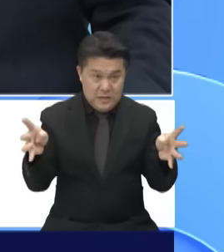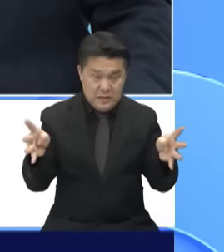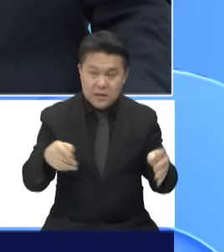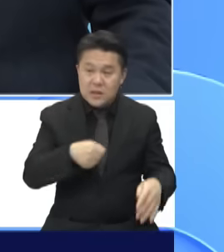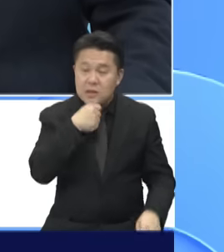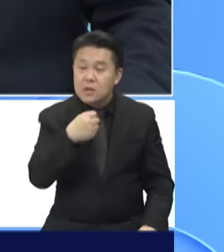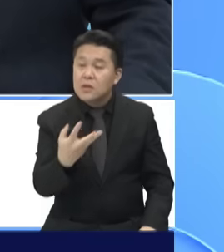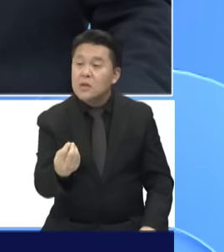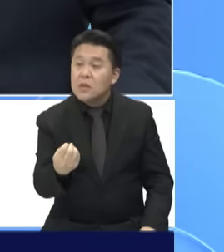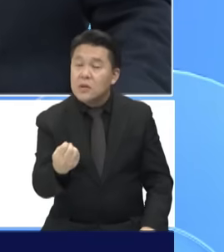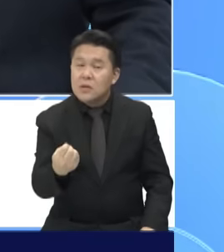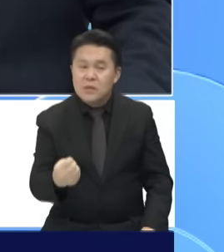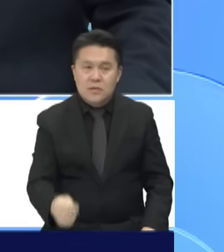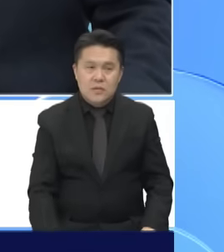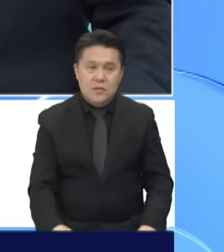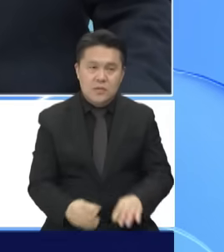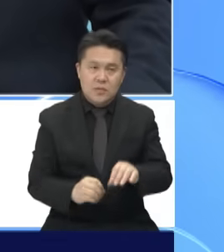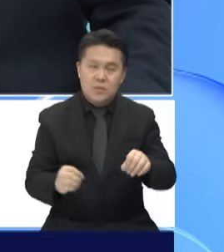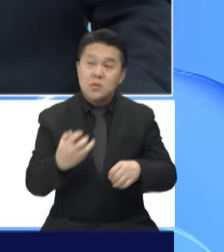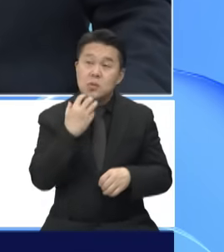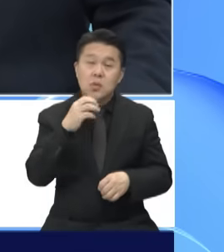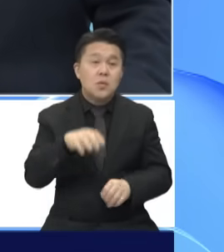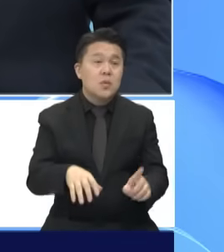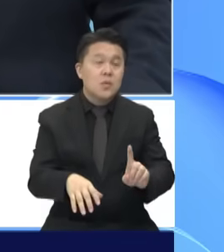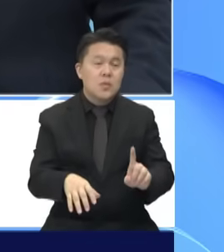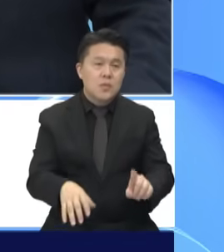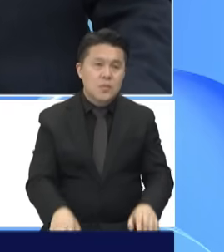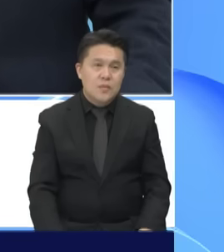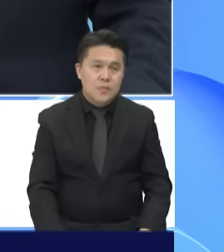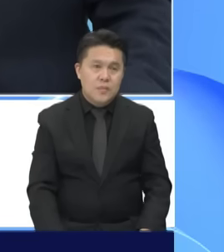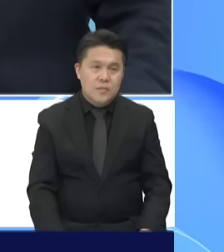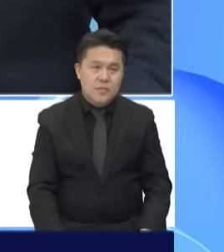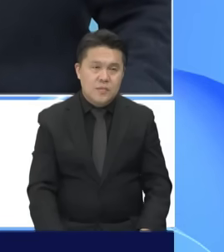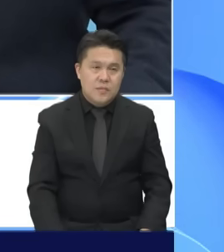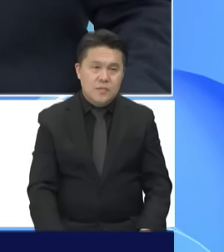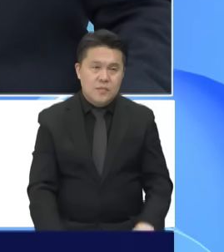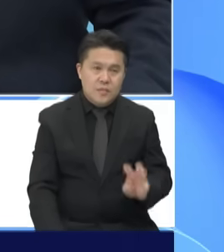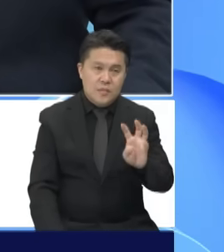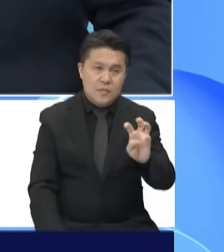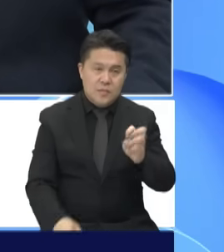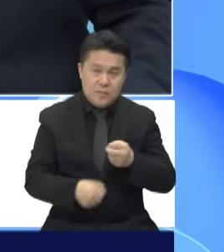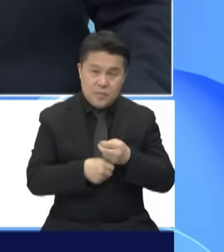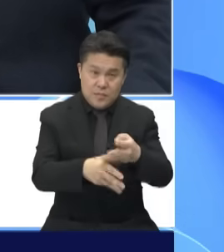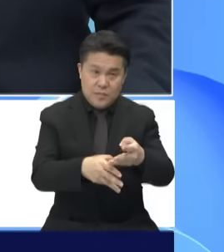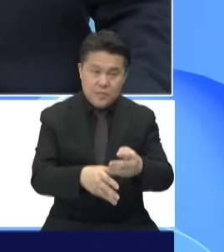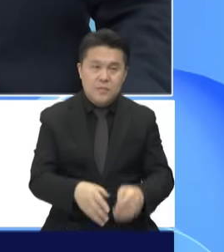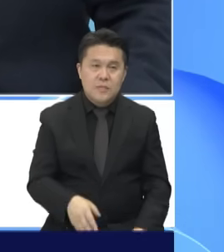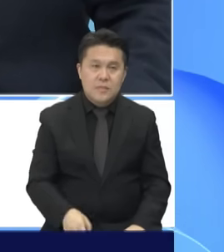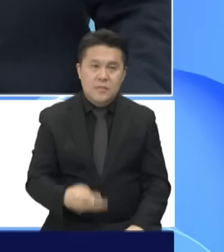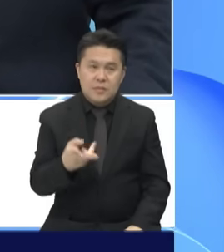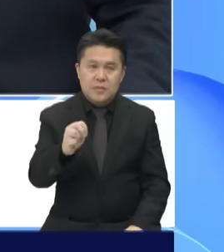시세보다 서울 같은 경우에 쉽게 30평형대라고 하겠습니다. 이미 2~3억이 더 높게 분양이 되고